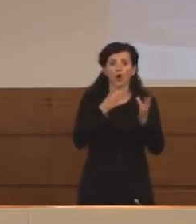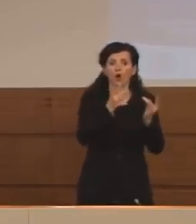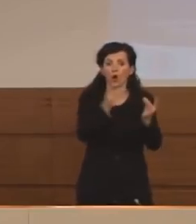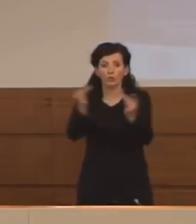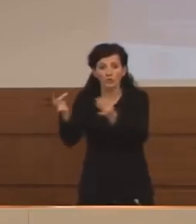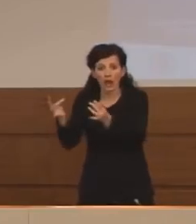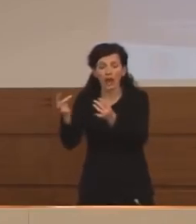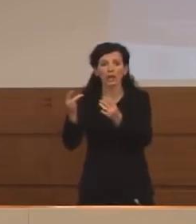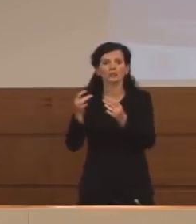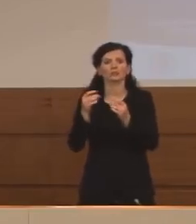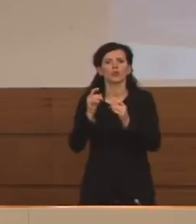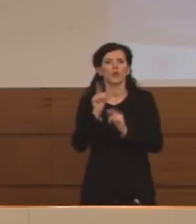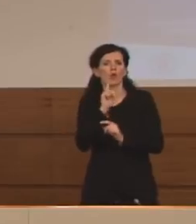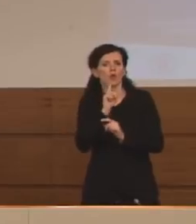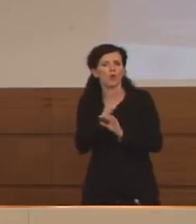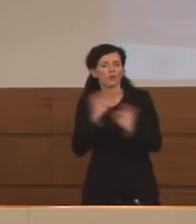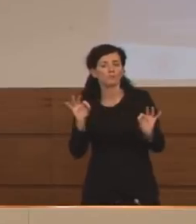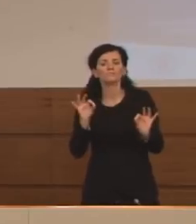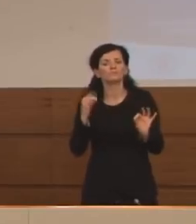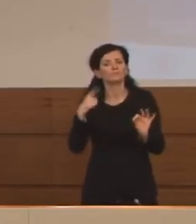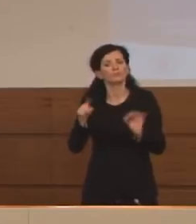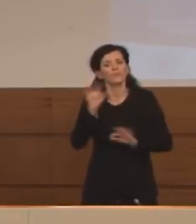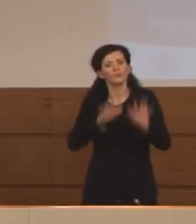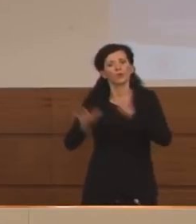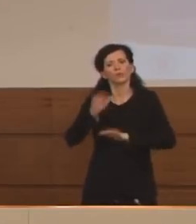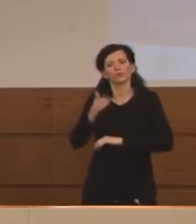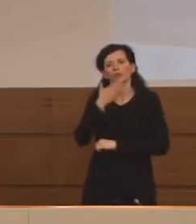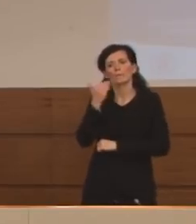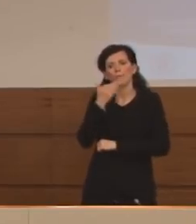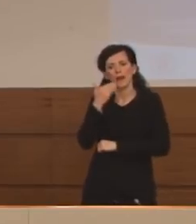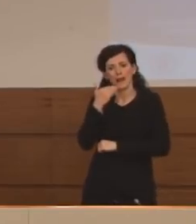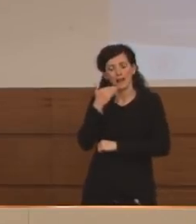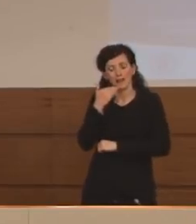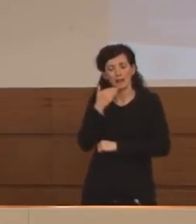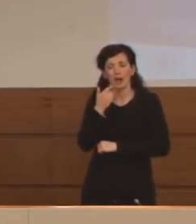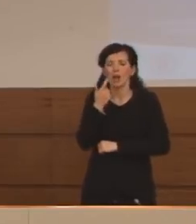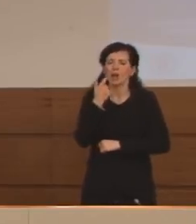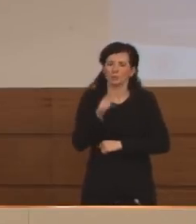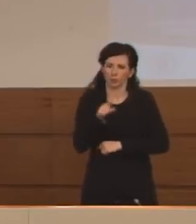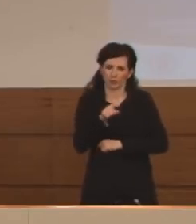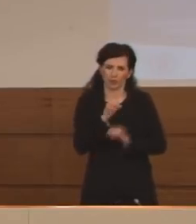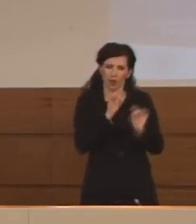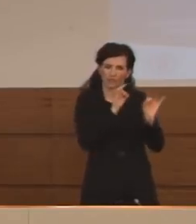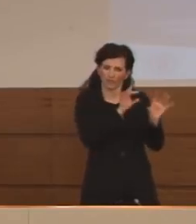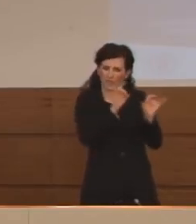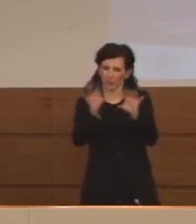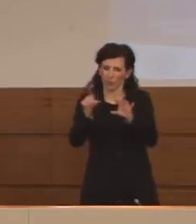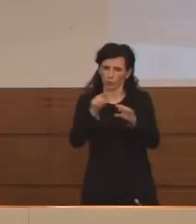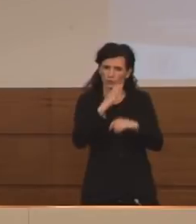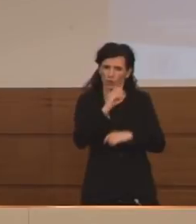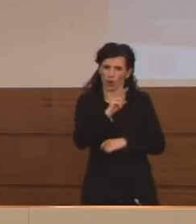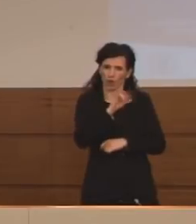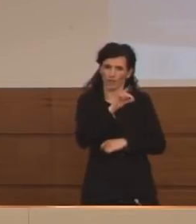Questo perché? Perché questo virus, a differenza del virus della sars che era molto più cattivo dal punto di vista clinico